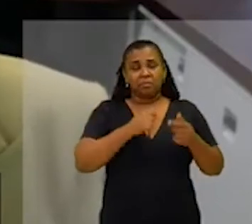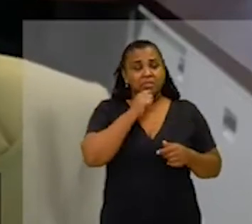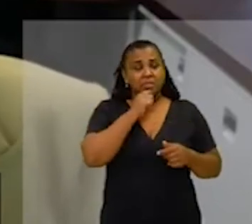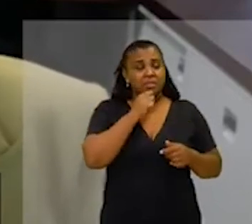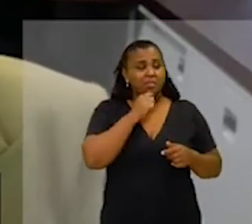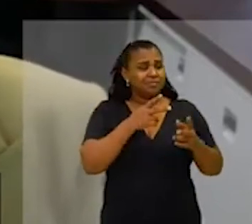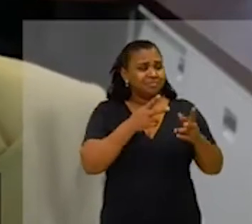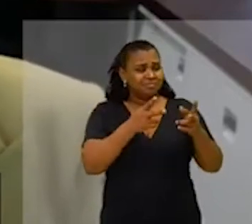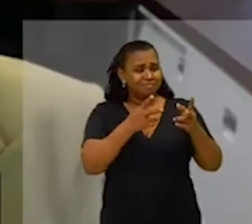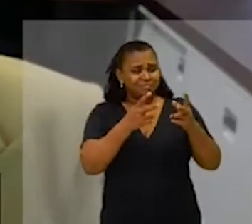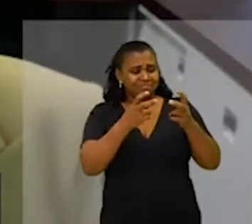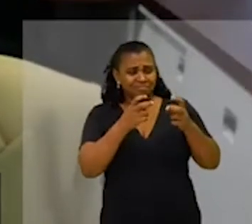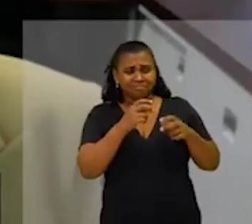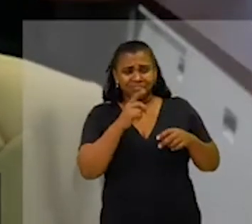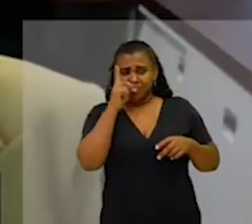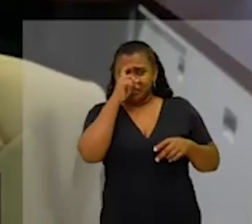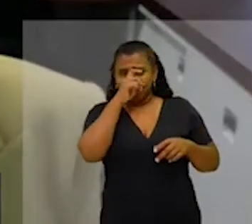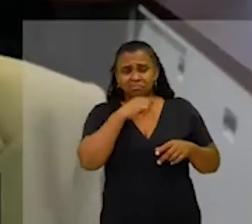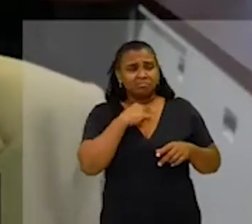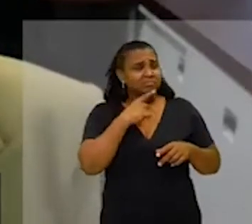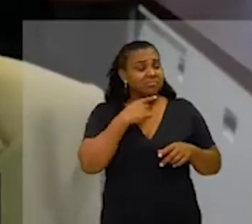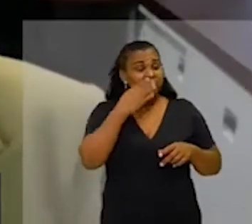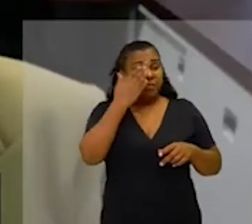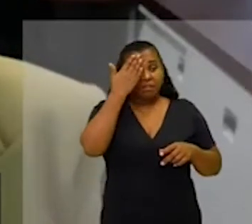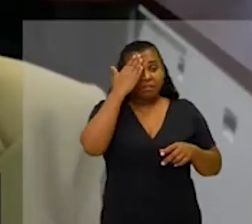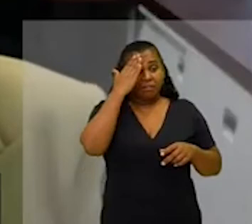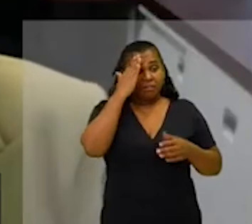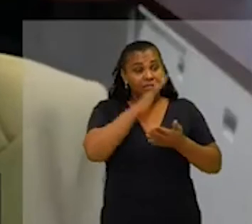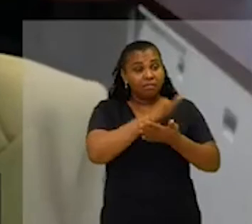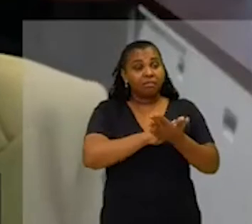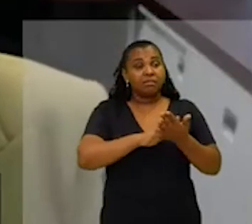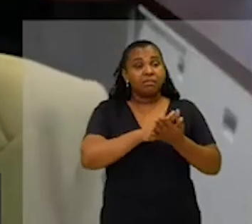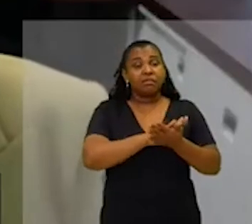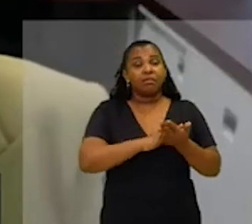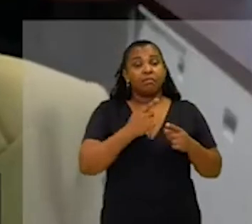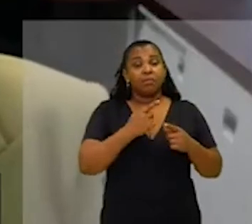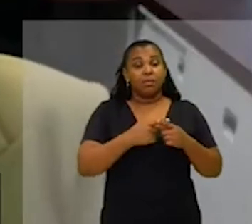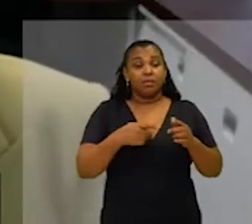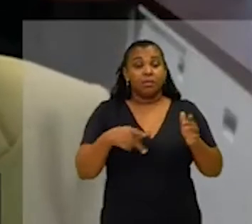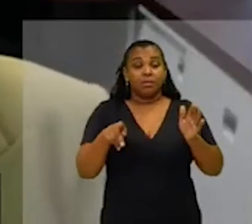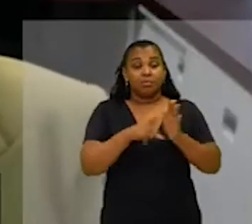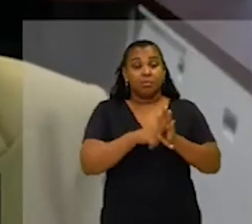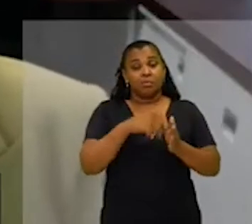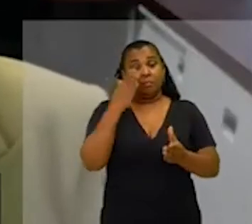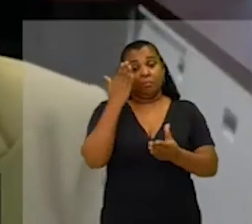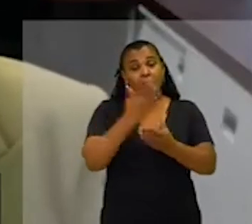estão é descrito no pessoal até ficar movimentação processual né é o link até um processo judicial